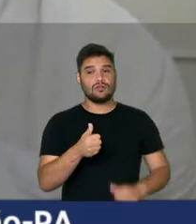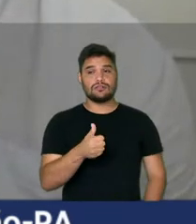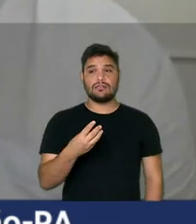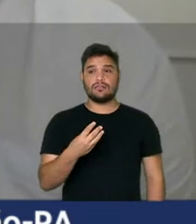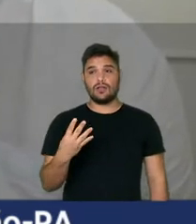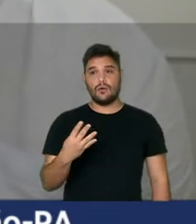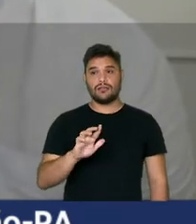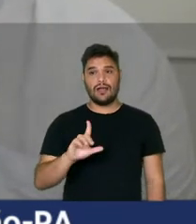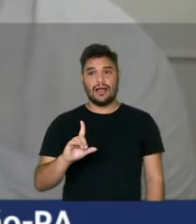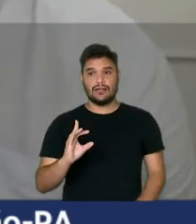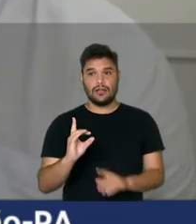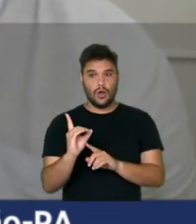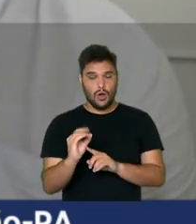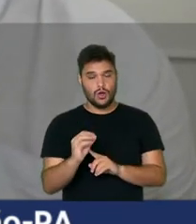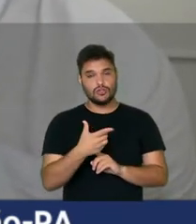TERMINAMOS DE VOTAR HOJE, NO